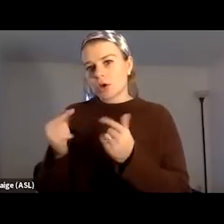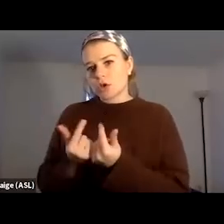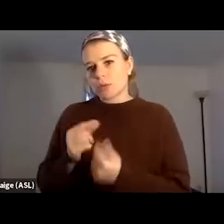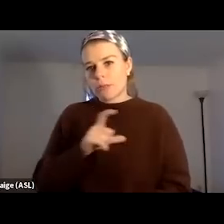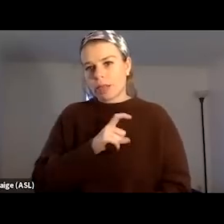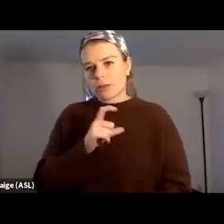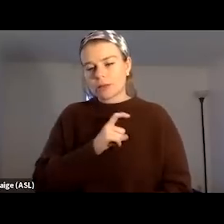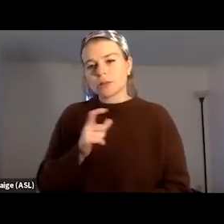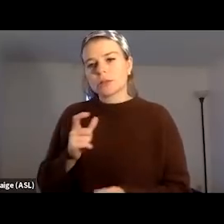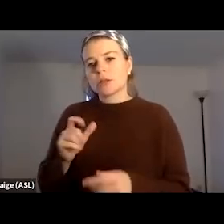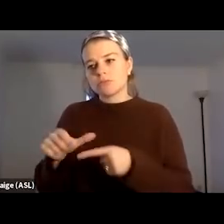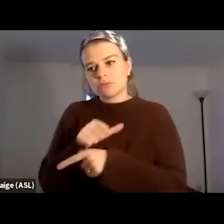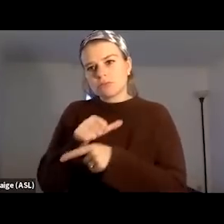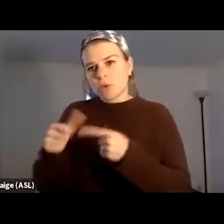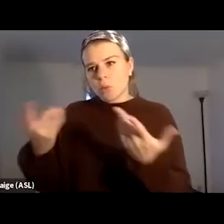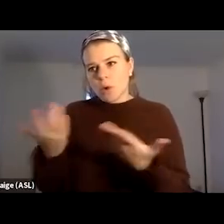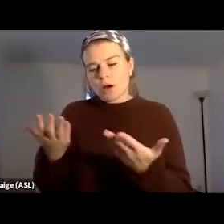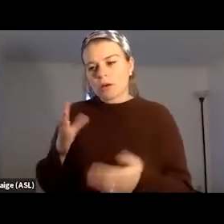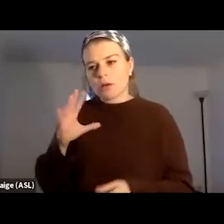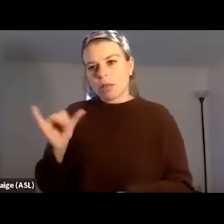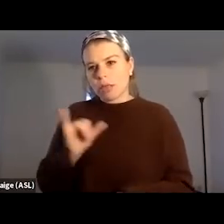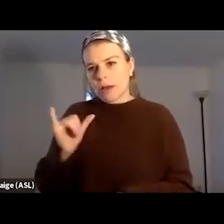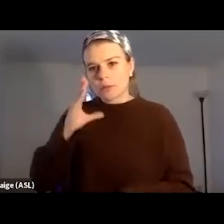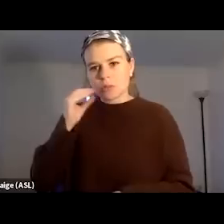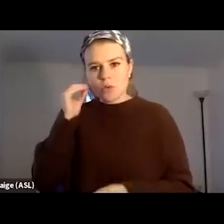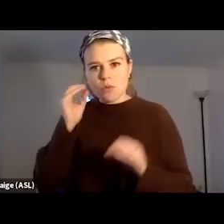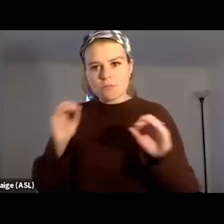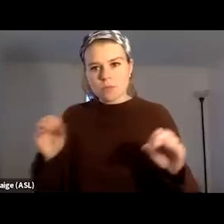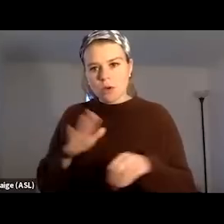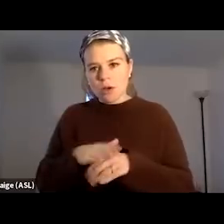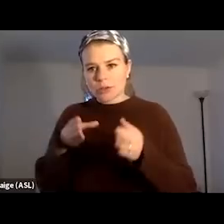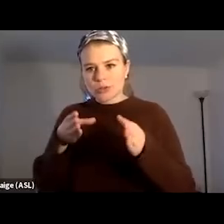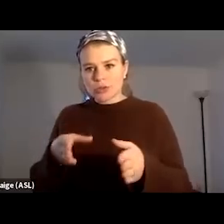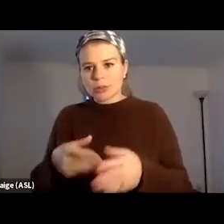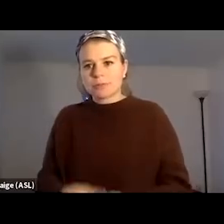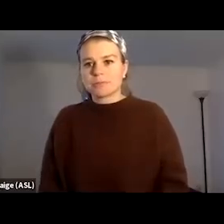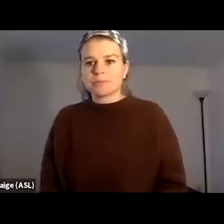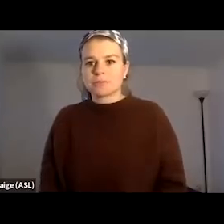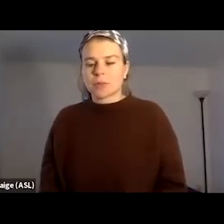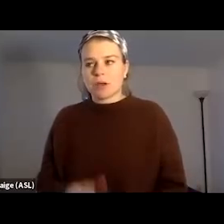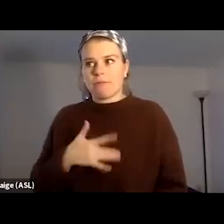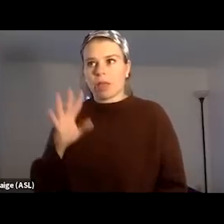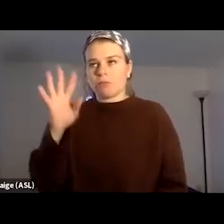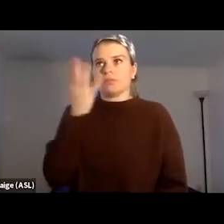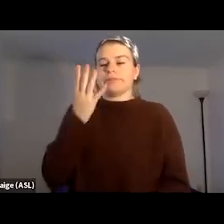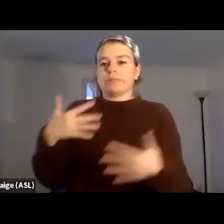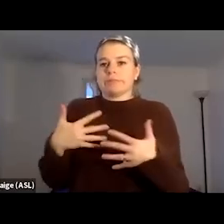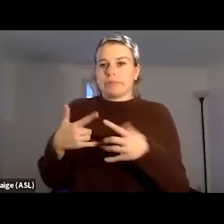cómo era estar sin hogar en las calles y ser abordado por un par de grandes oficiales de policía. Fue un buen entrenamiento,